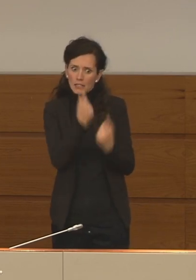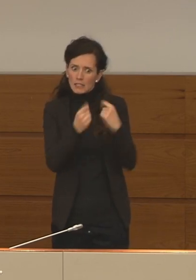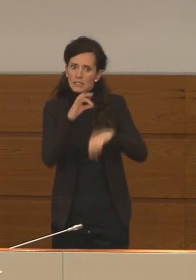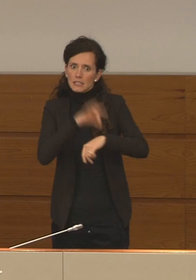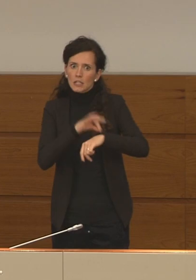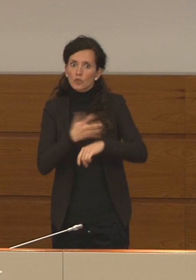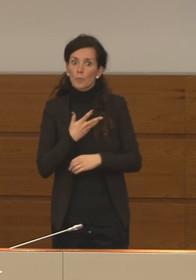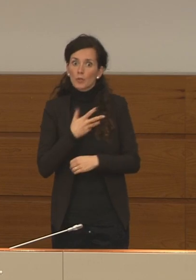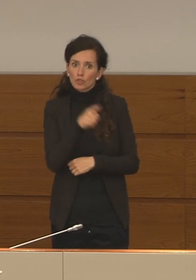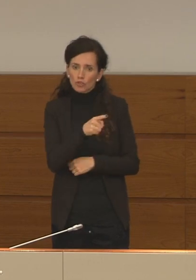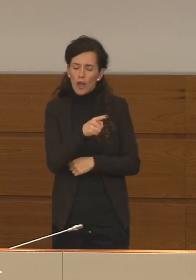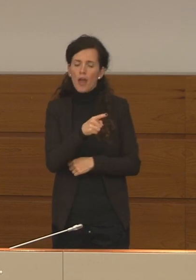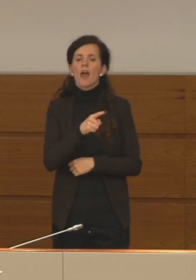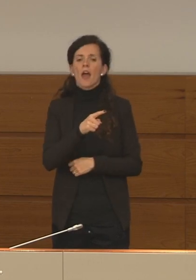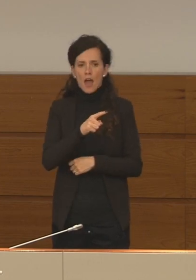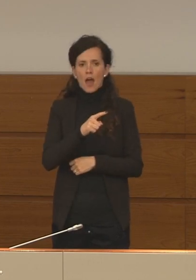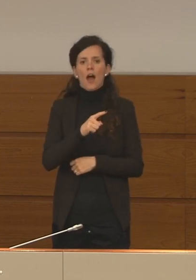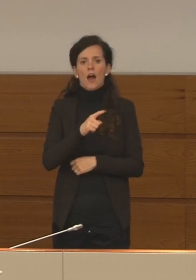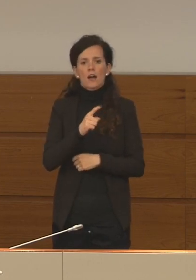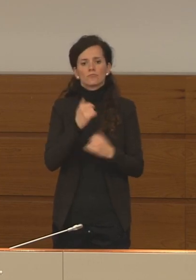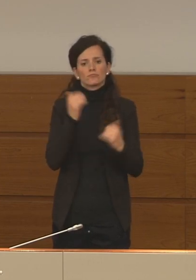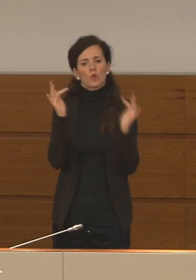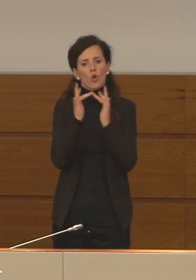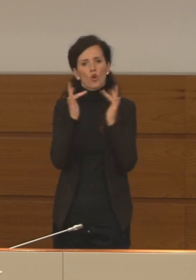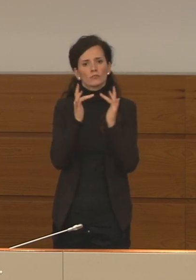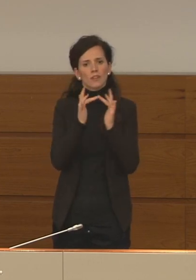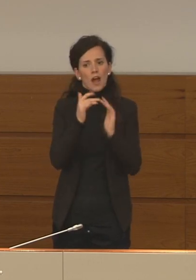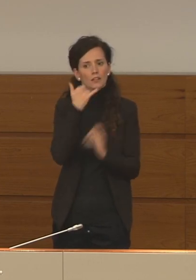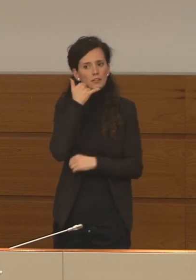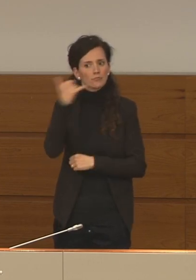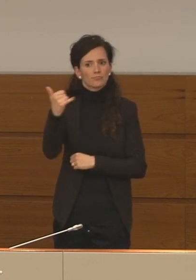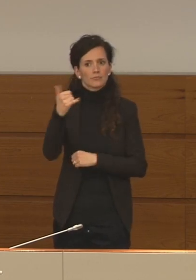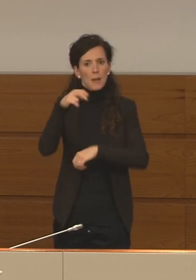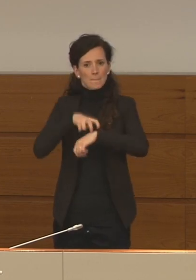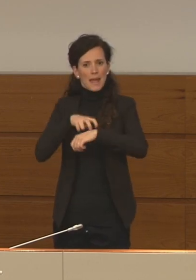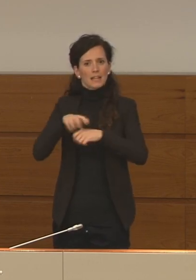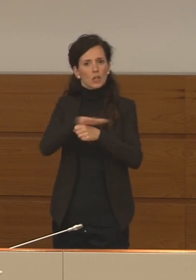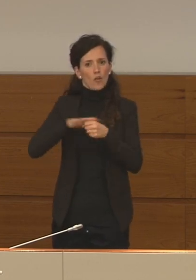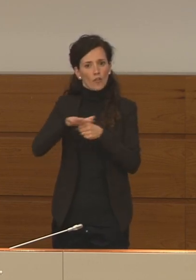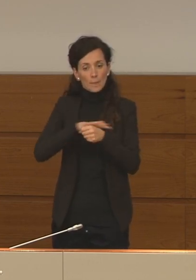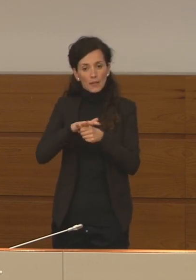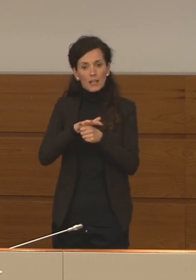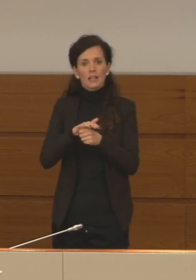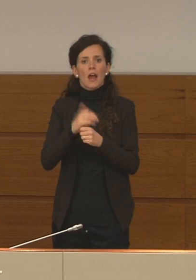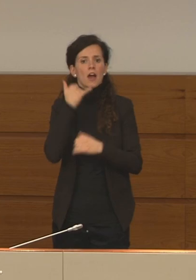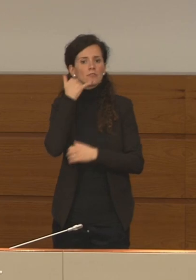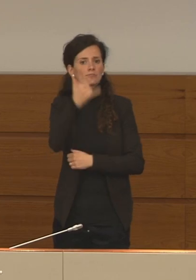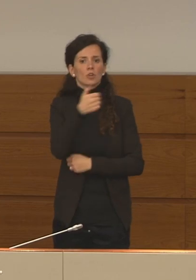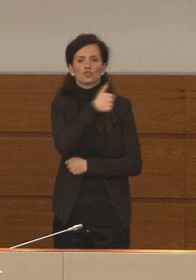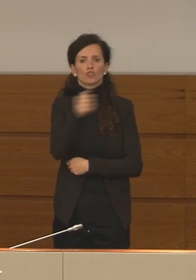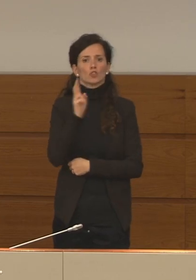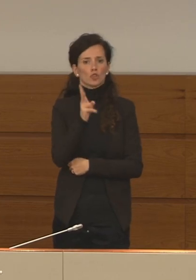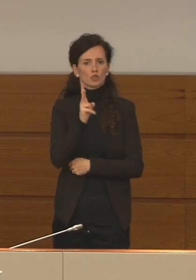contattino il proprio medico, contattino il 112, stiano a casa, non affollino i